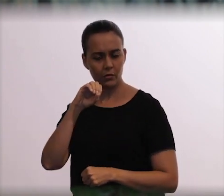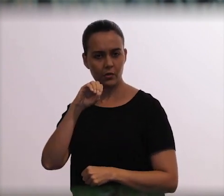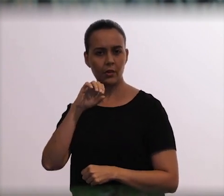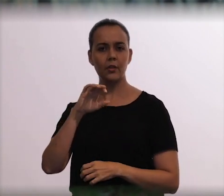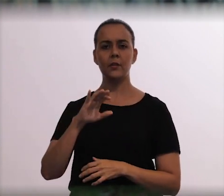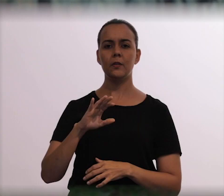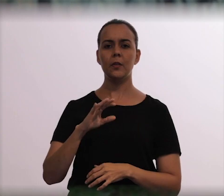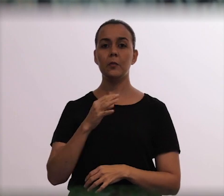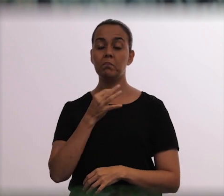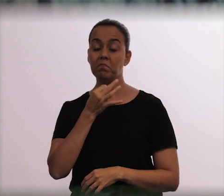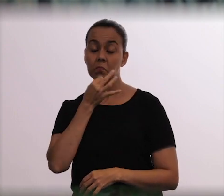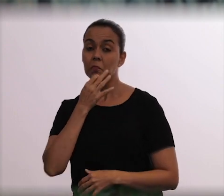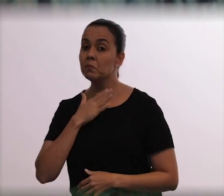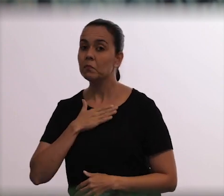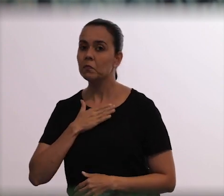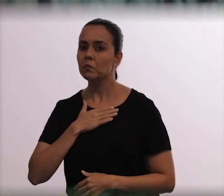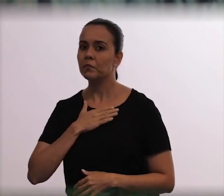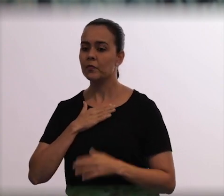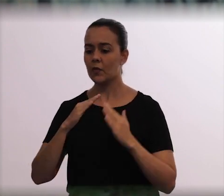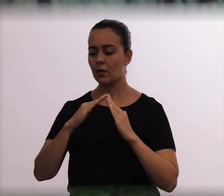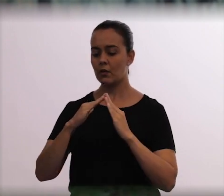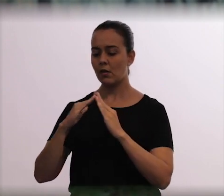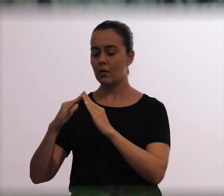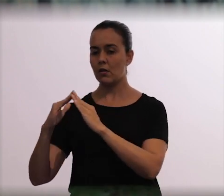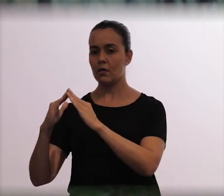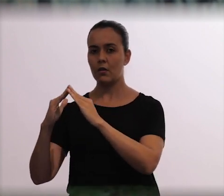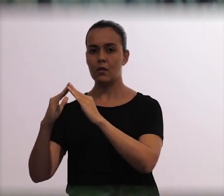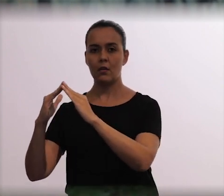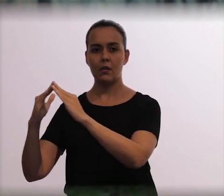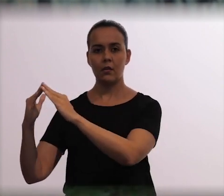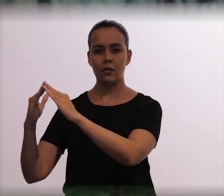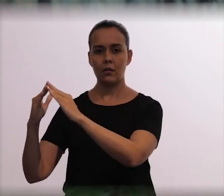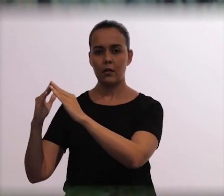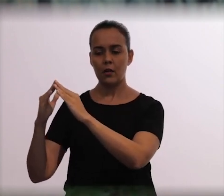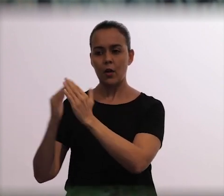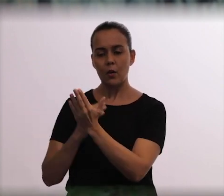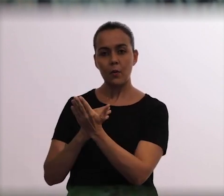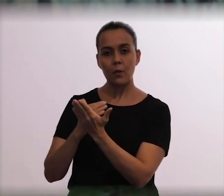as periferias urbanas, elas começam a sistematizar a sua história.